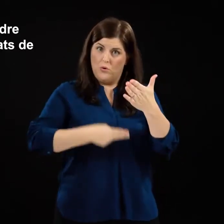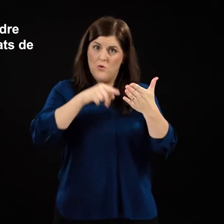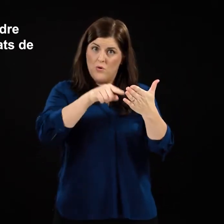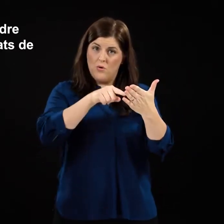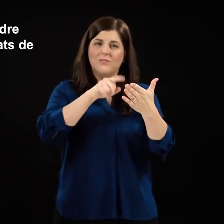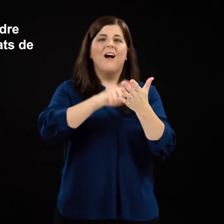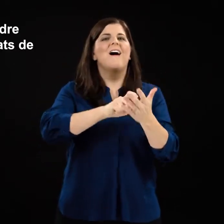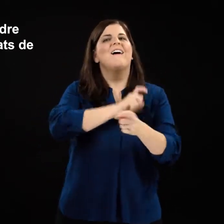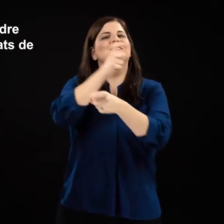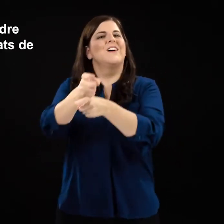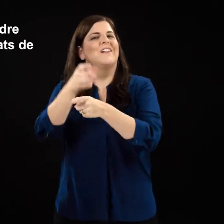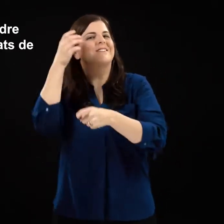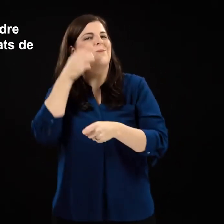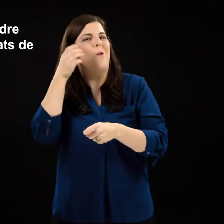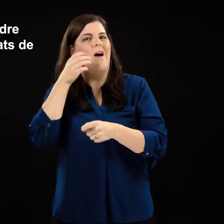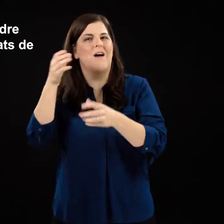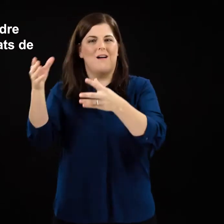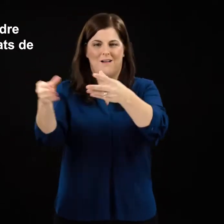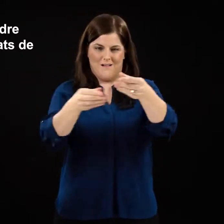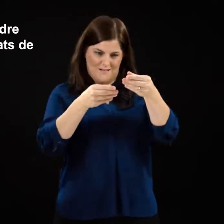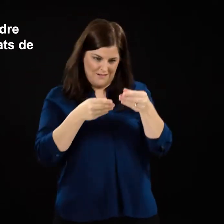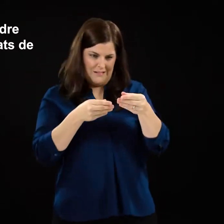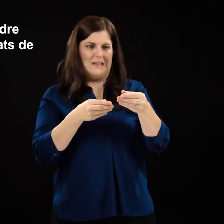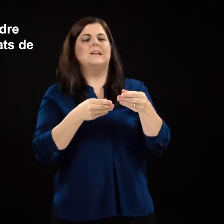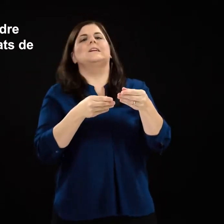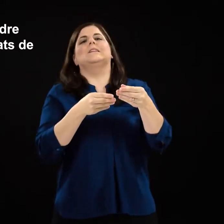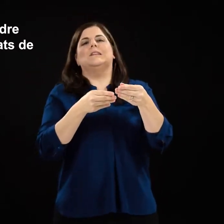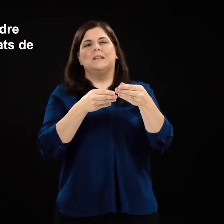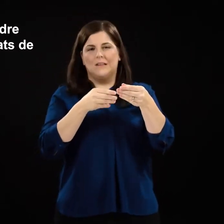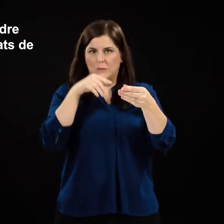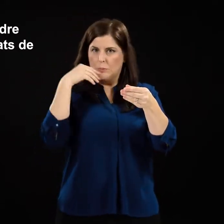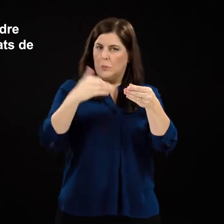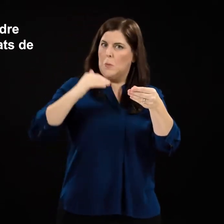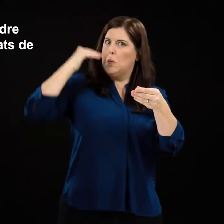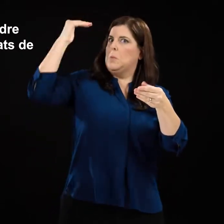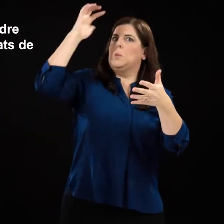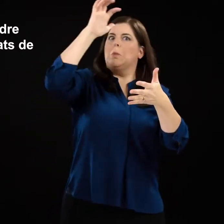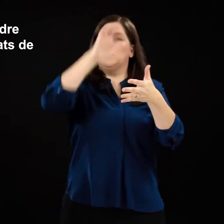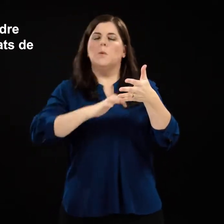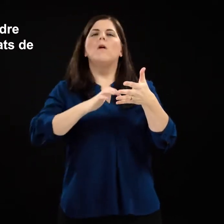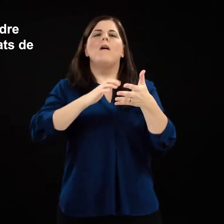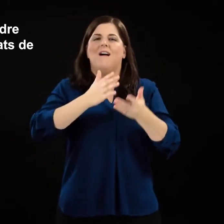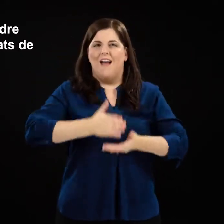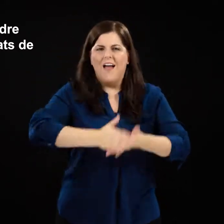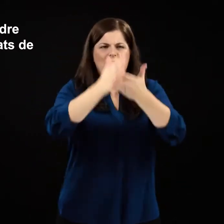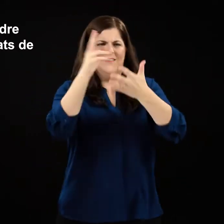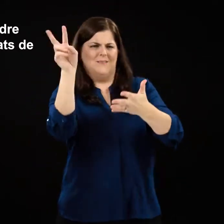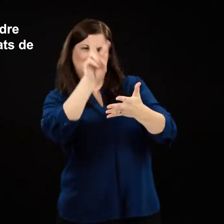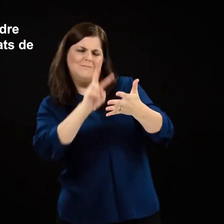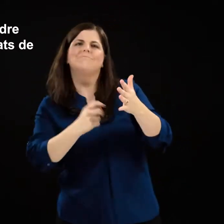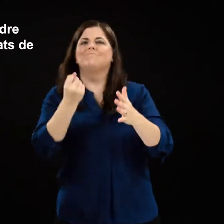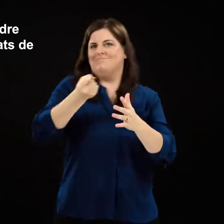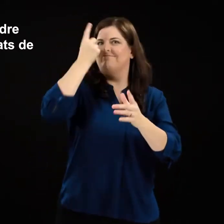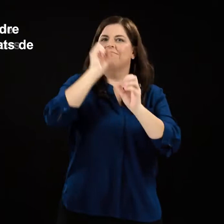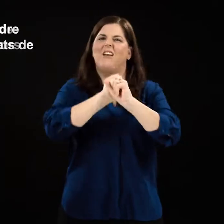changer de fournisseurs; Éviter les factures-surprises; Retourner son appareil s'il